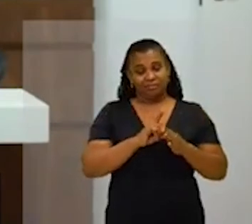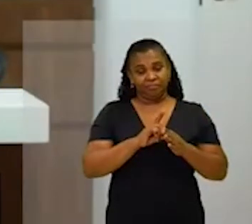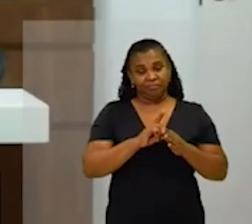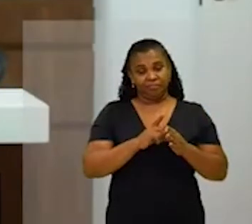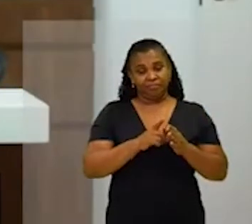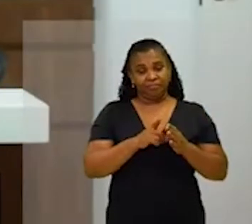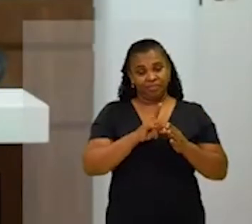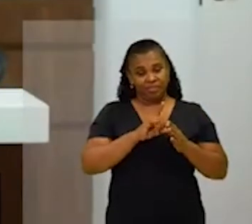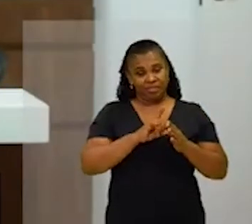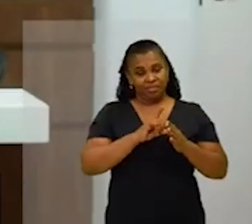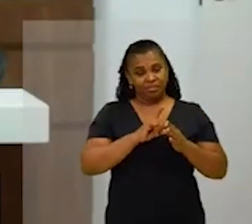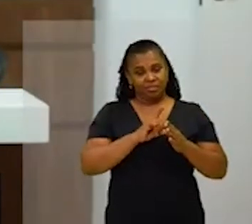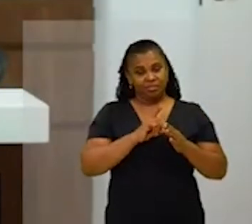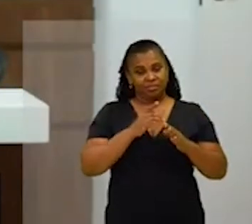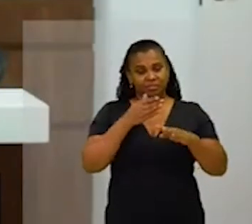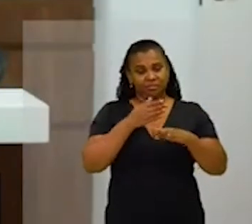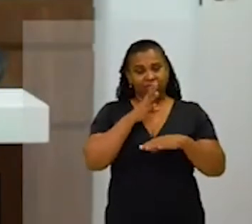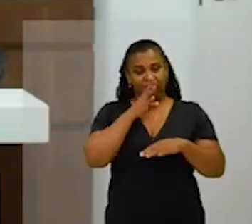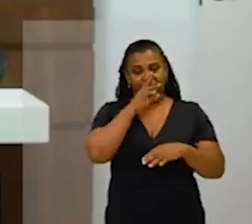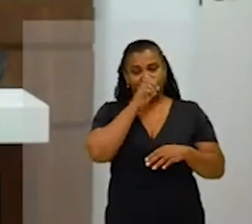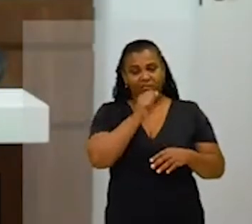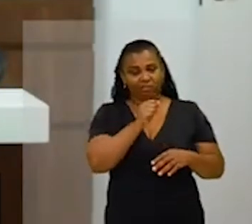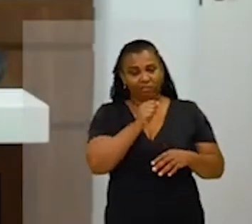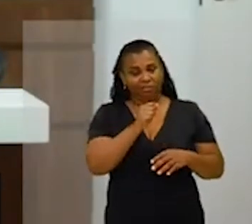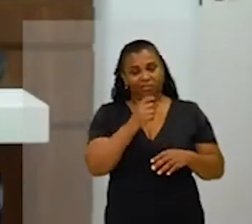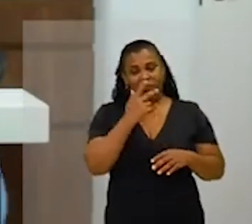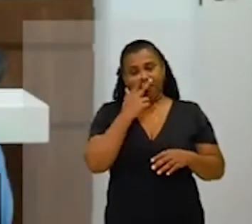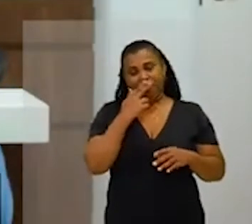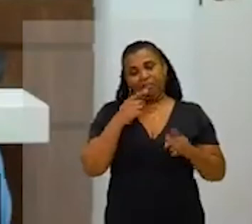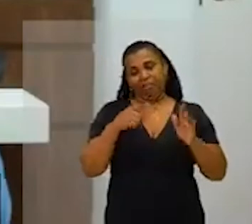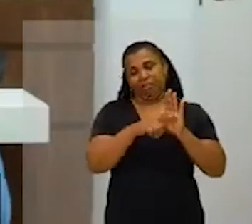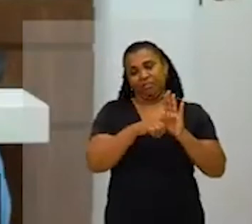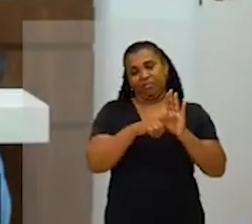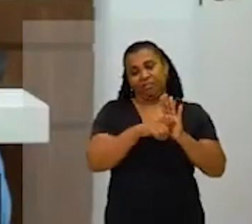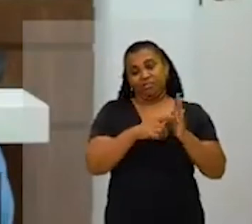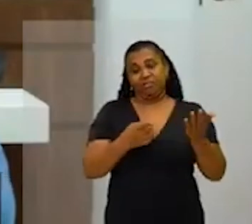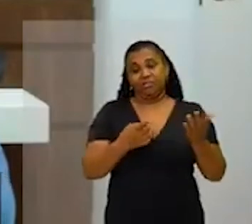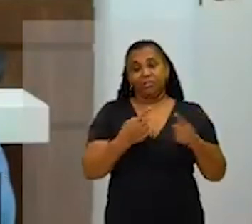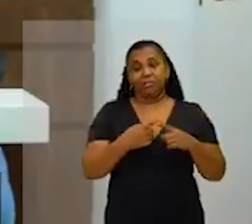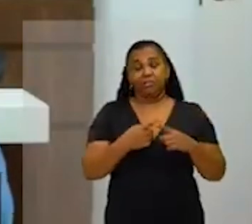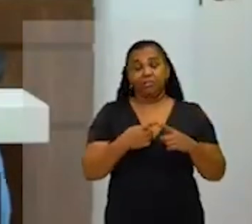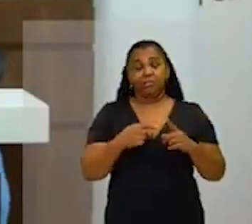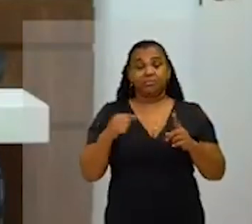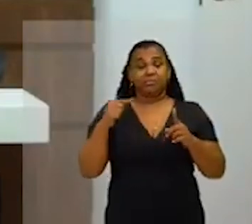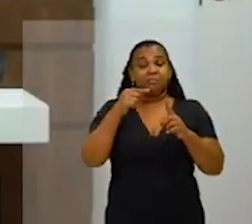ou negativos jogo de Fliper porque a gente tem propósito os manifestos são sempre bons